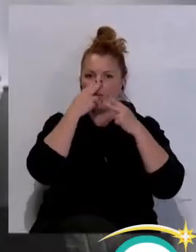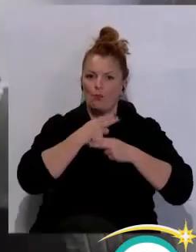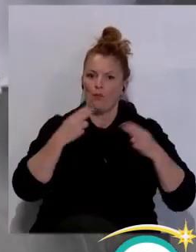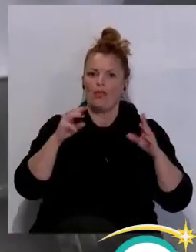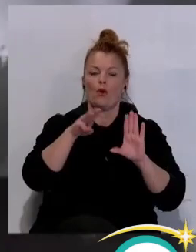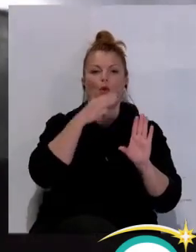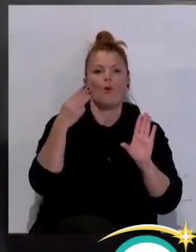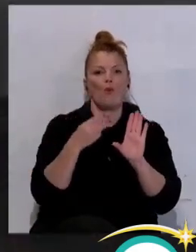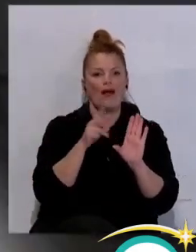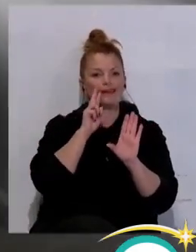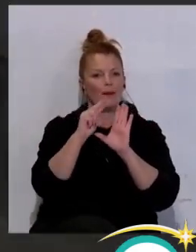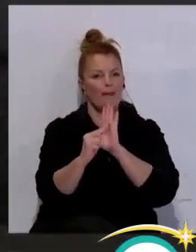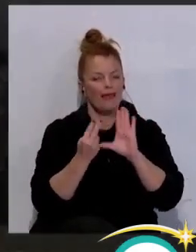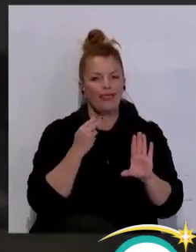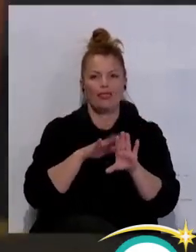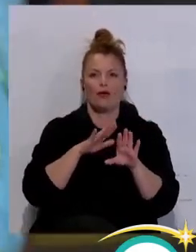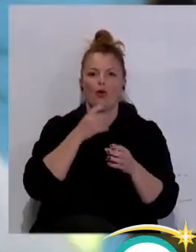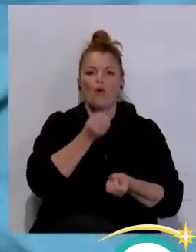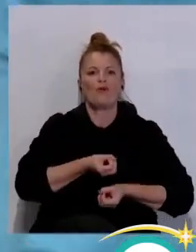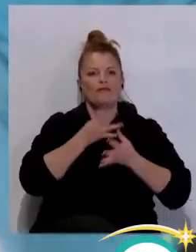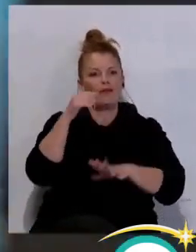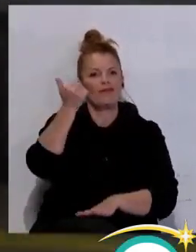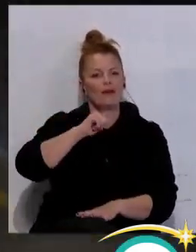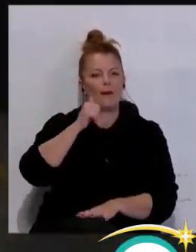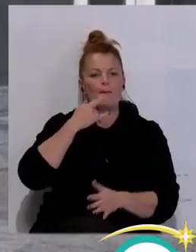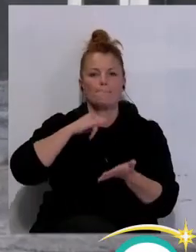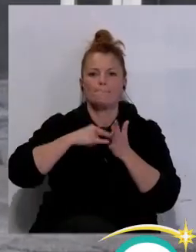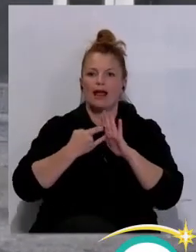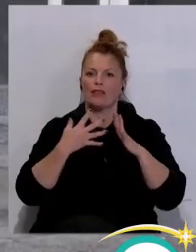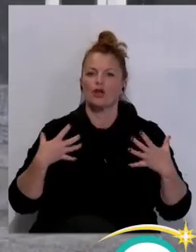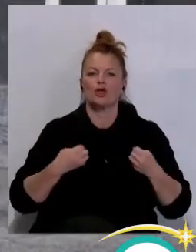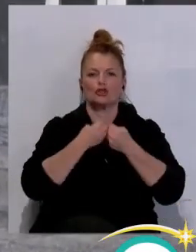transparencias un informe de valoración del plan de choque de limpieza de la ciudad para el partido